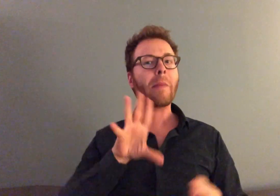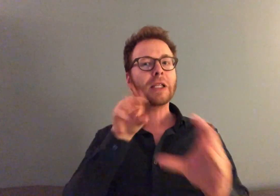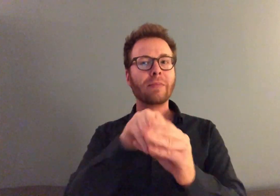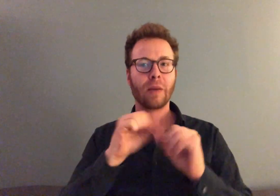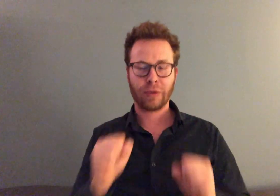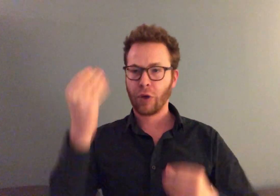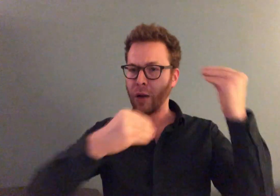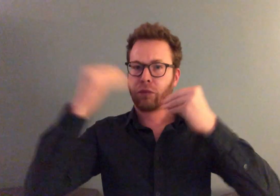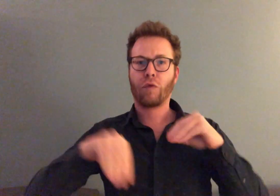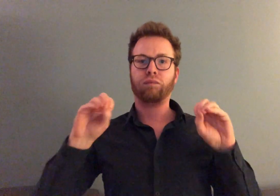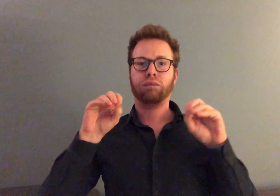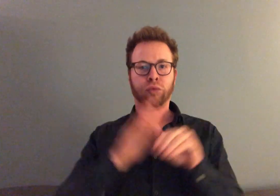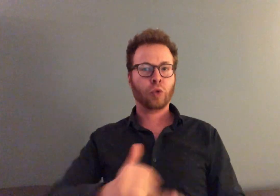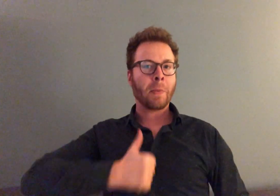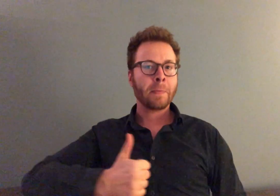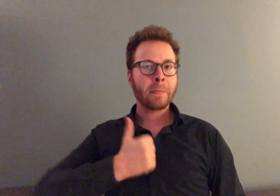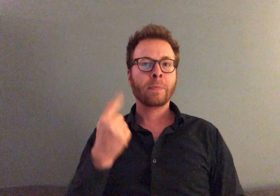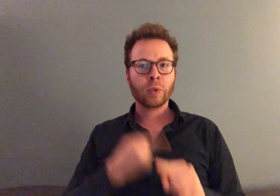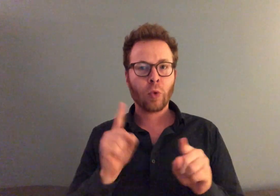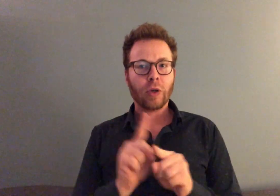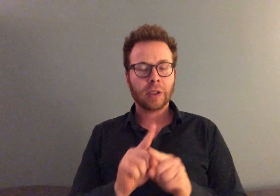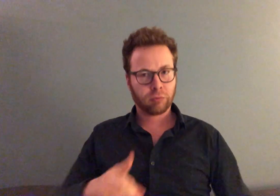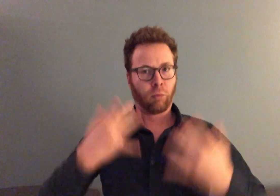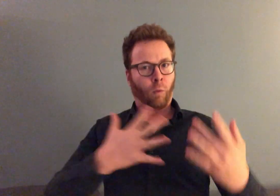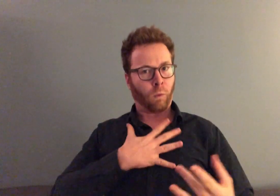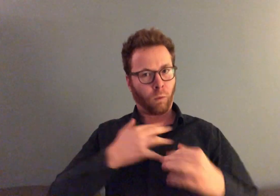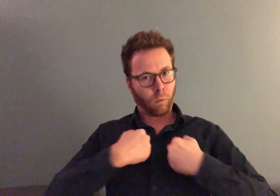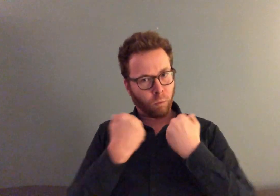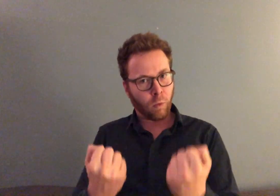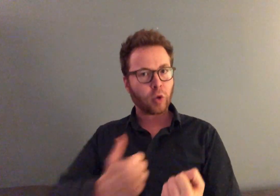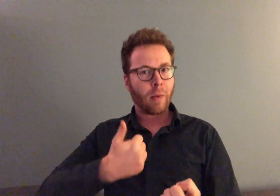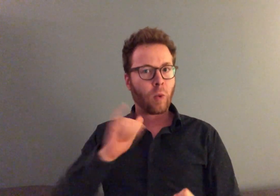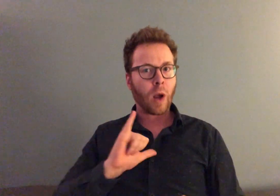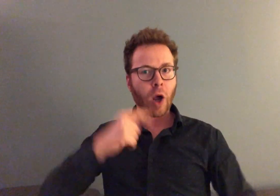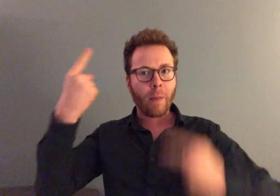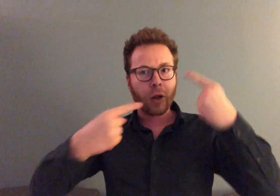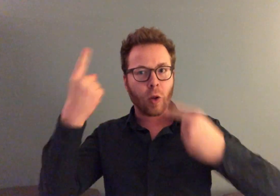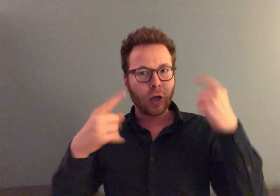vous pourrez en apprendre beaucoup sur vous-mêmes. Vous pourriez même vous surprendre en découvrant tout ce dont vous êtes capables,